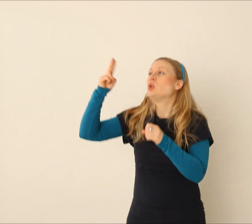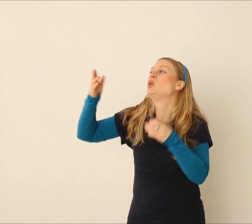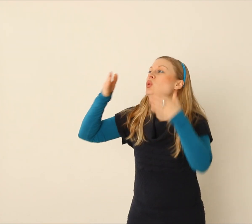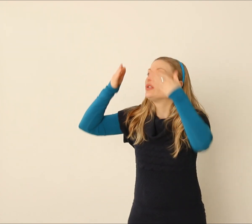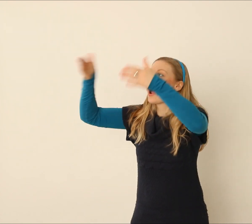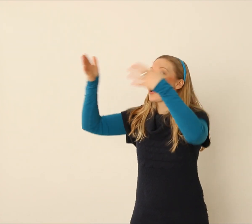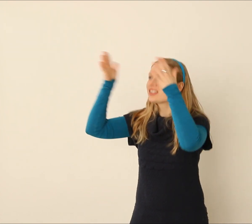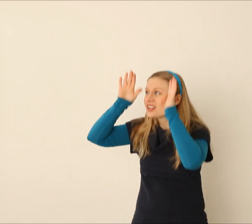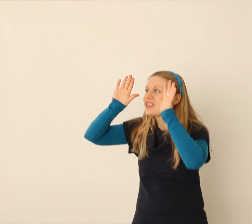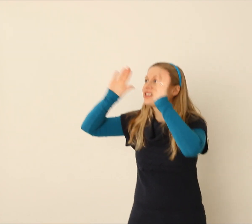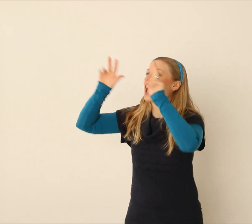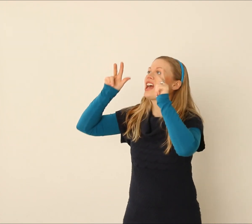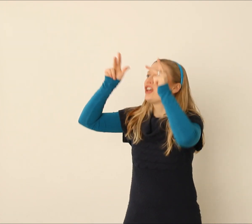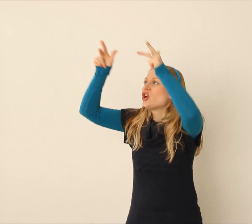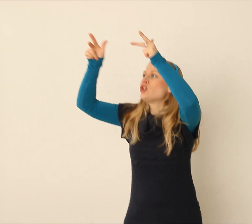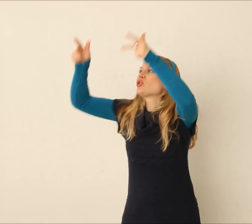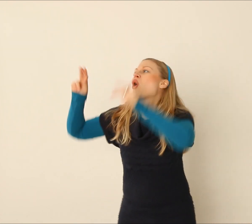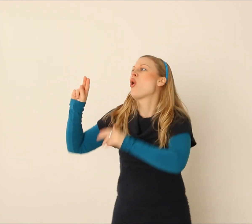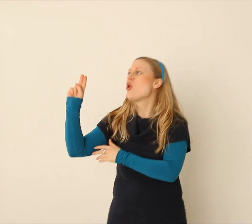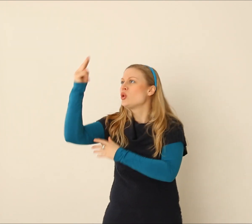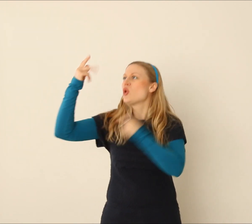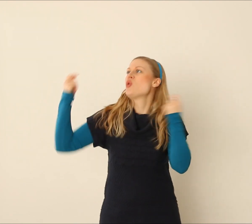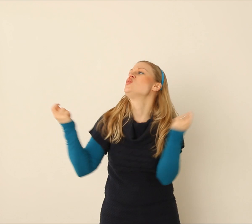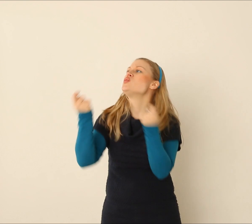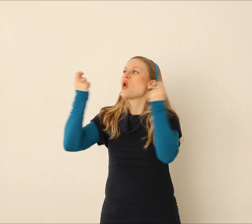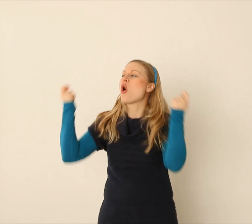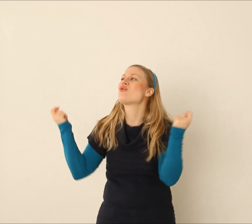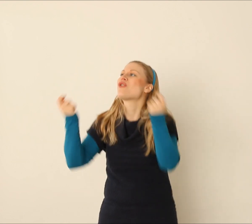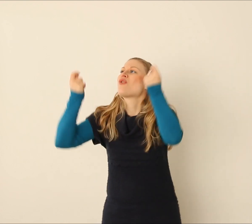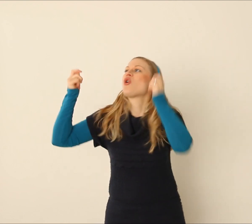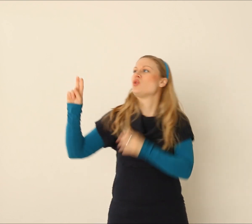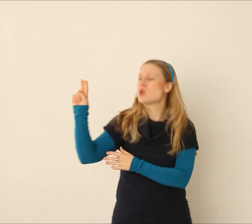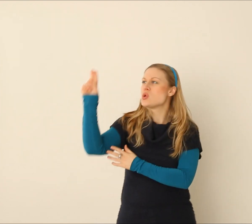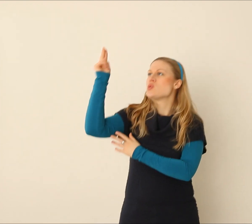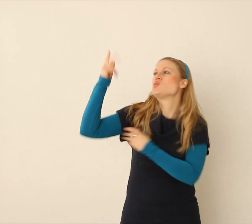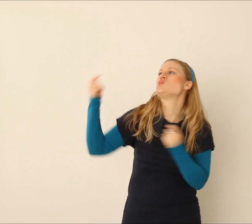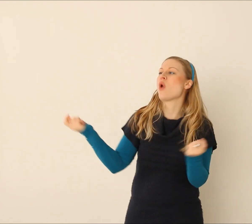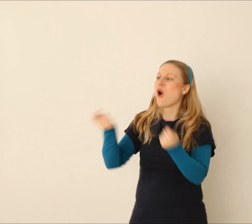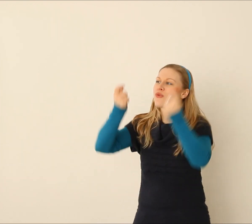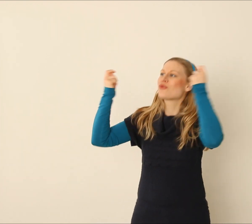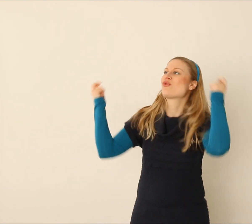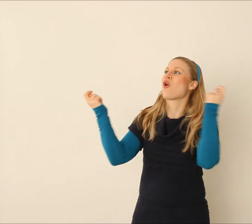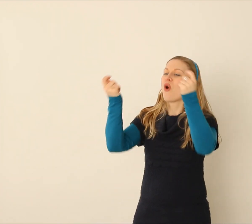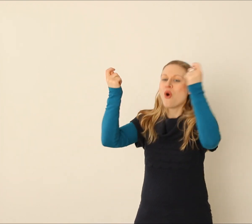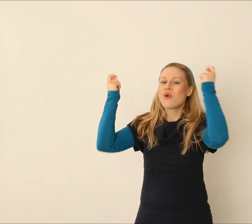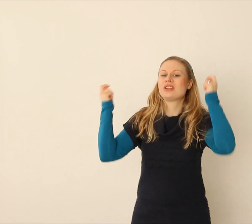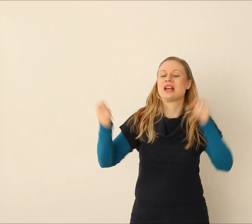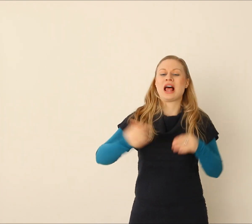U draagt de zegekroon; U overwon, U overwon!